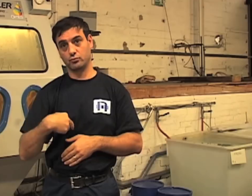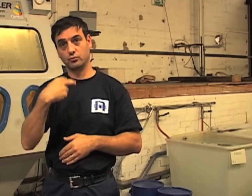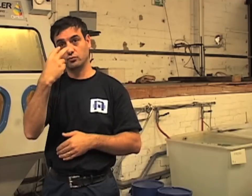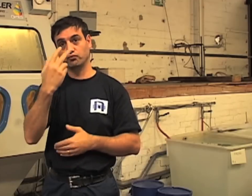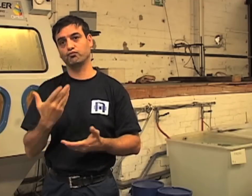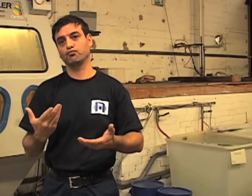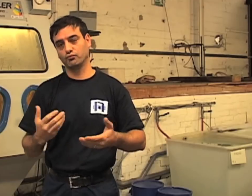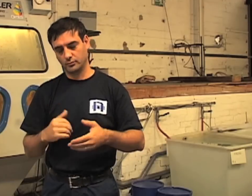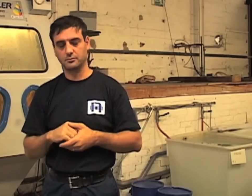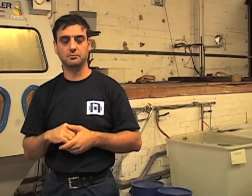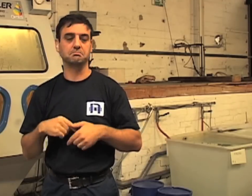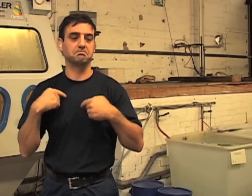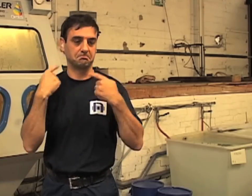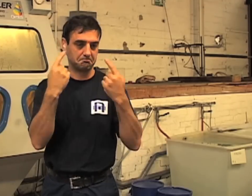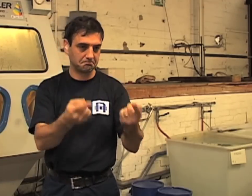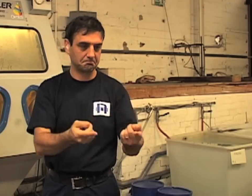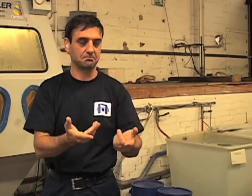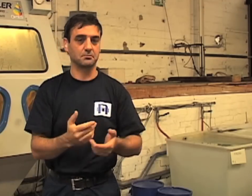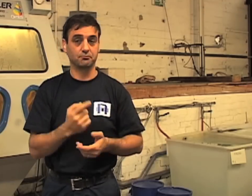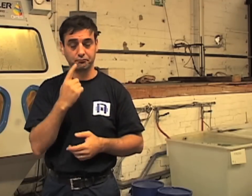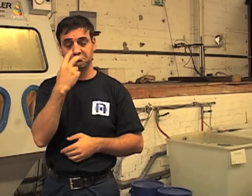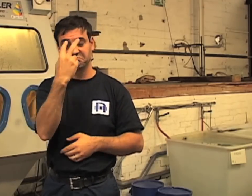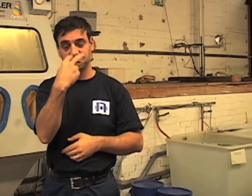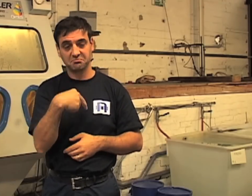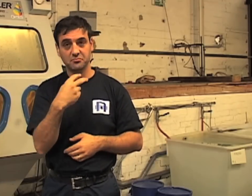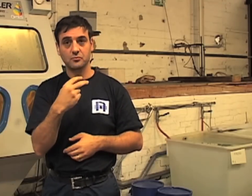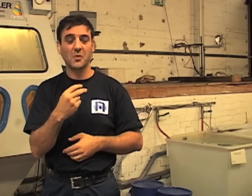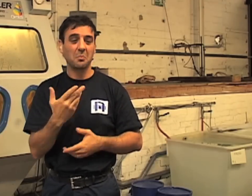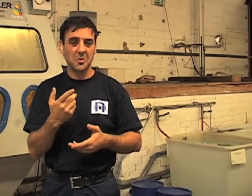Les patrons acceptaient de me recevoir mais j'avais beau laisser mes coordonnées